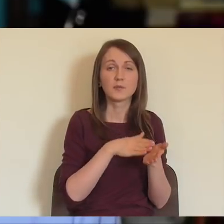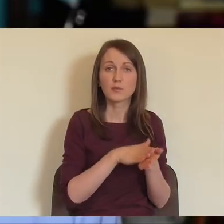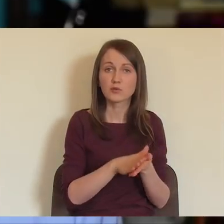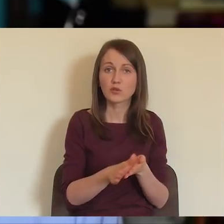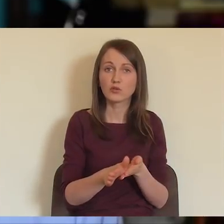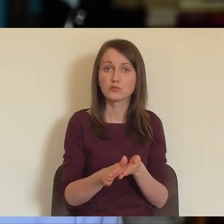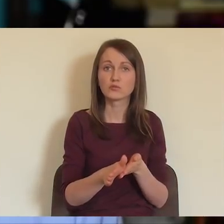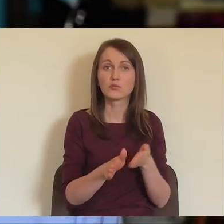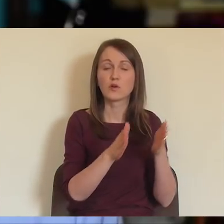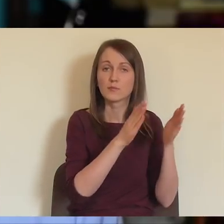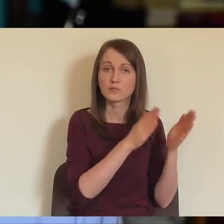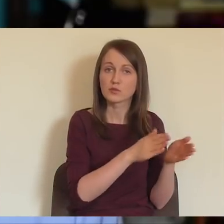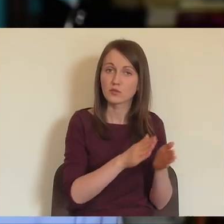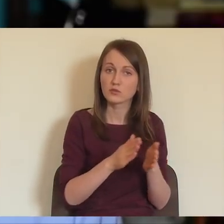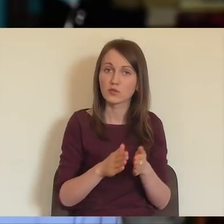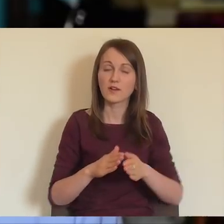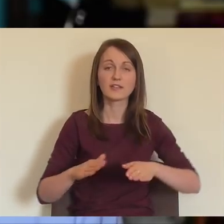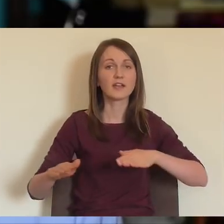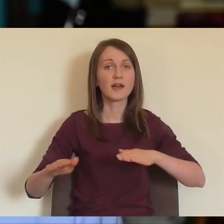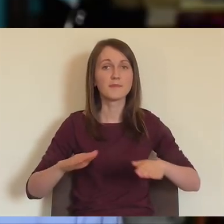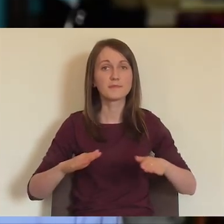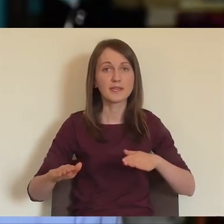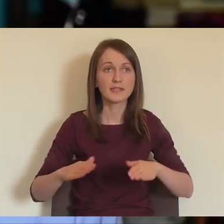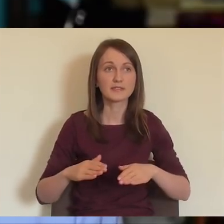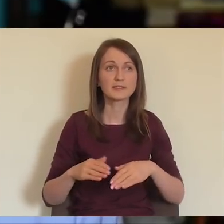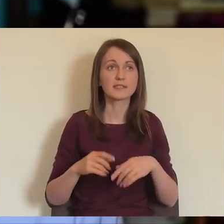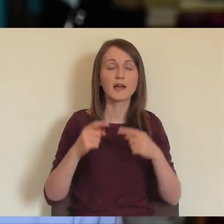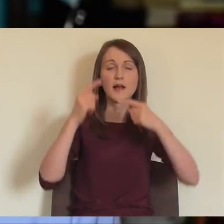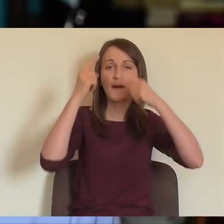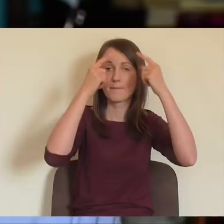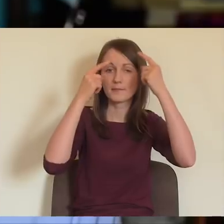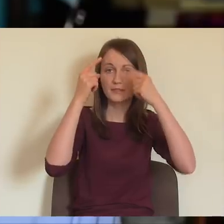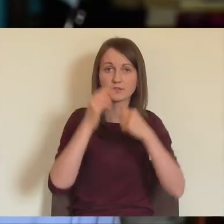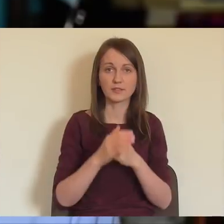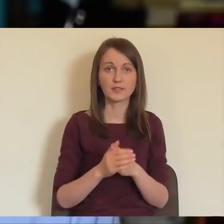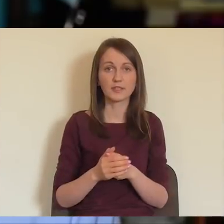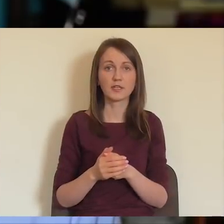w języku Ignacego to przygotowanie bliższe bezpośrednio przed medytacją.